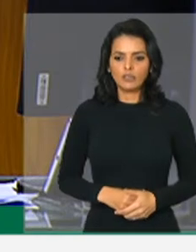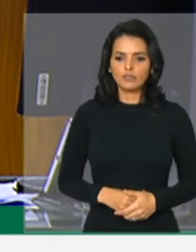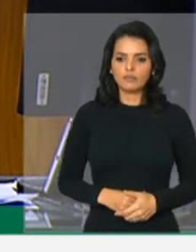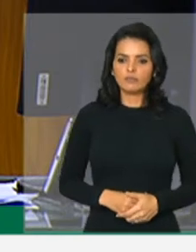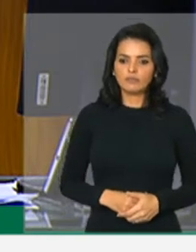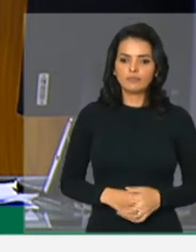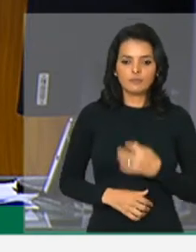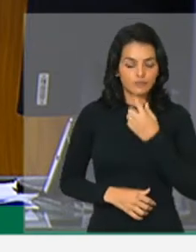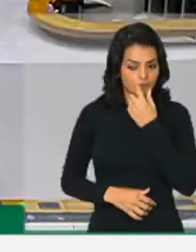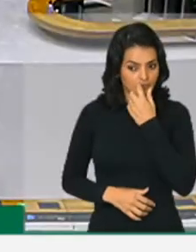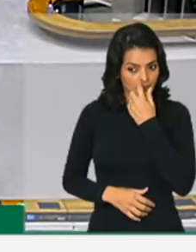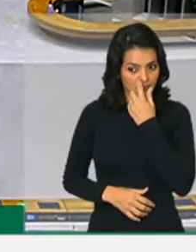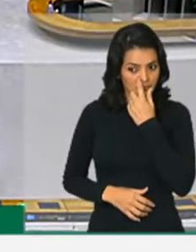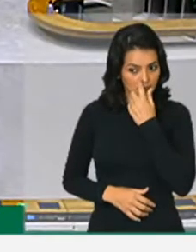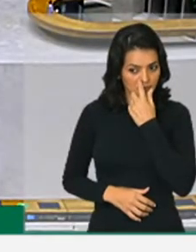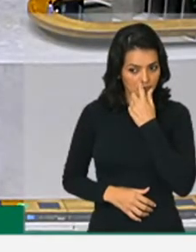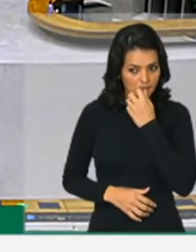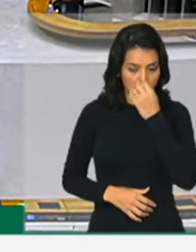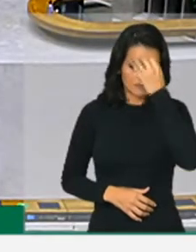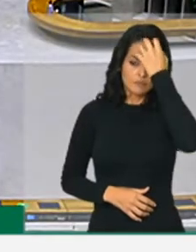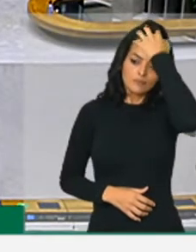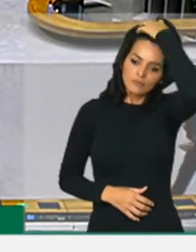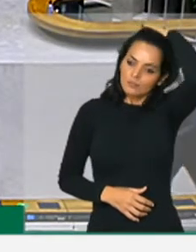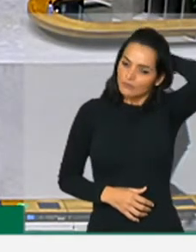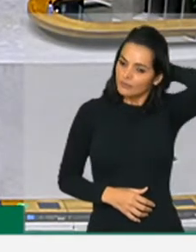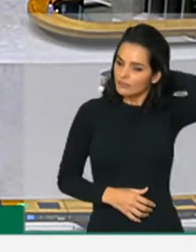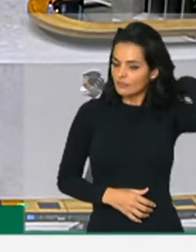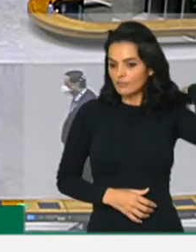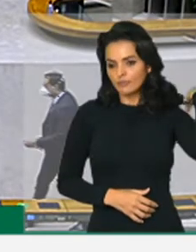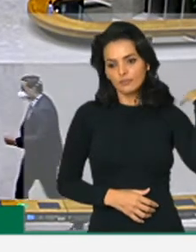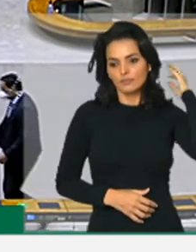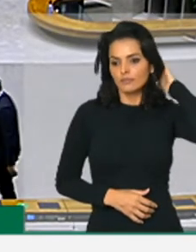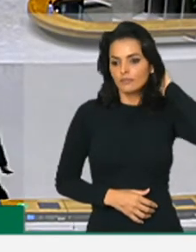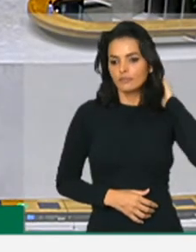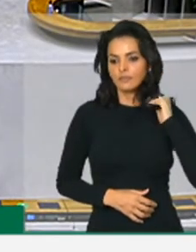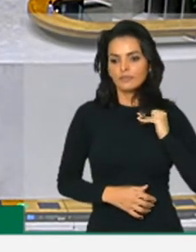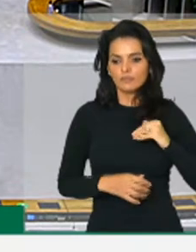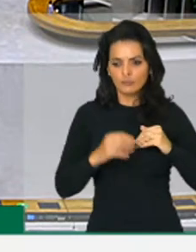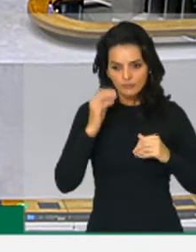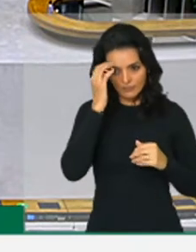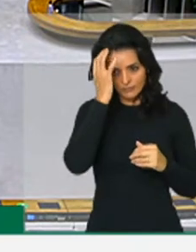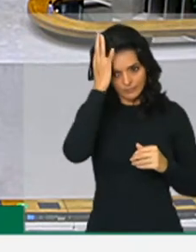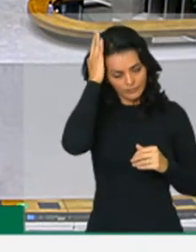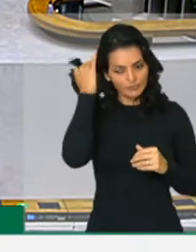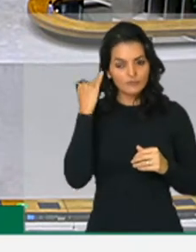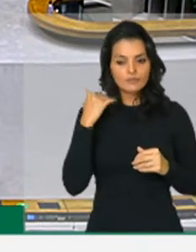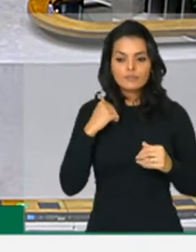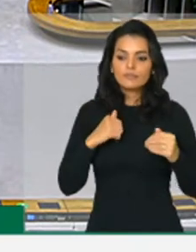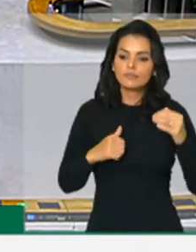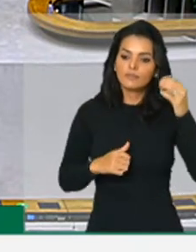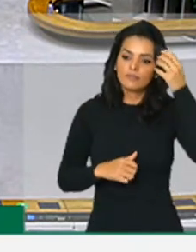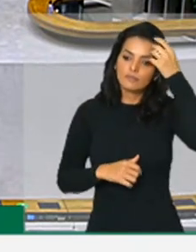PRESIDENTE. PRAF -- [DEPUTADO]: PRESIDENTE SÓ PARA REGISTRAR ENIO VERRI E PAULO GUEDES VOTARAM COM O PARTIDO NA